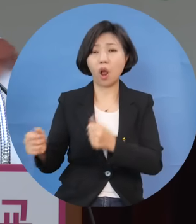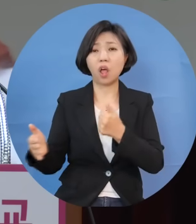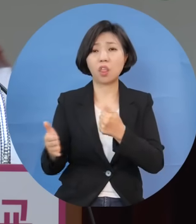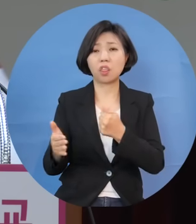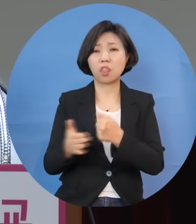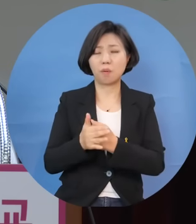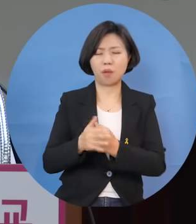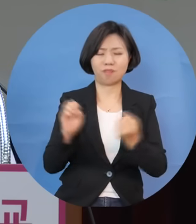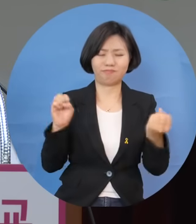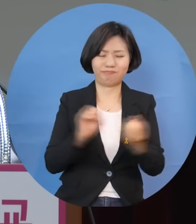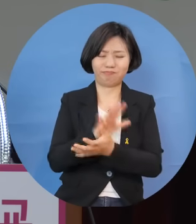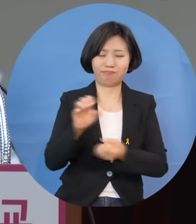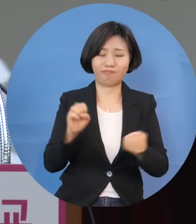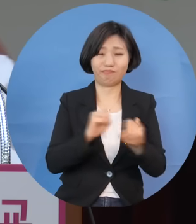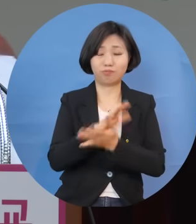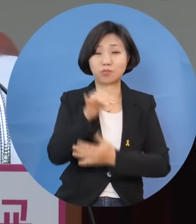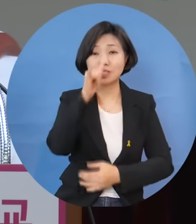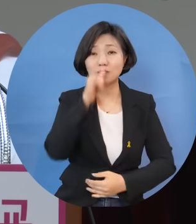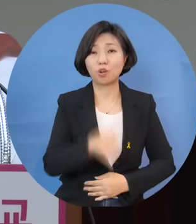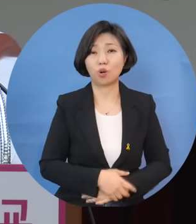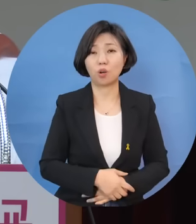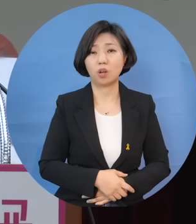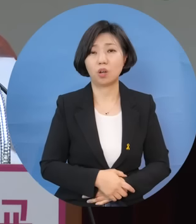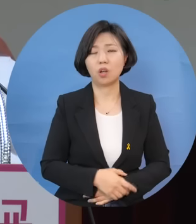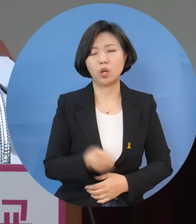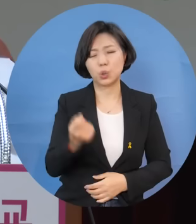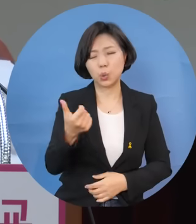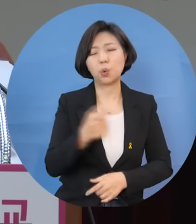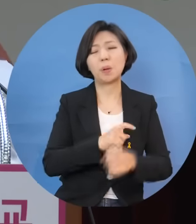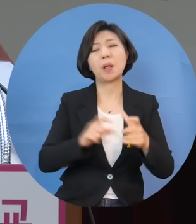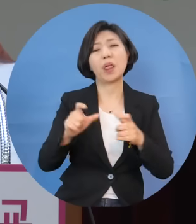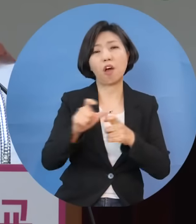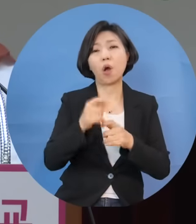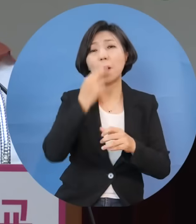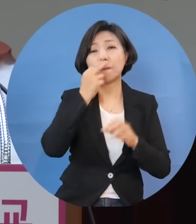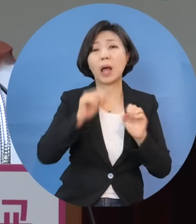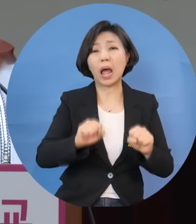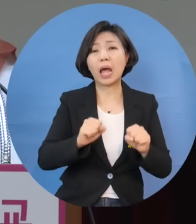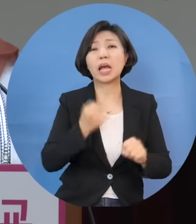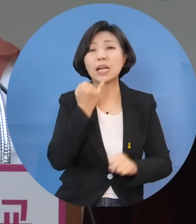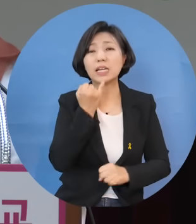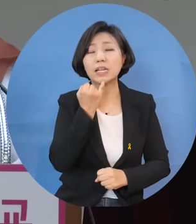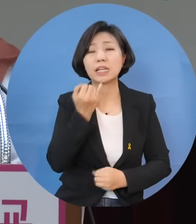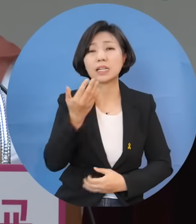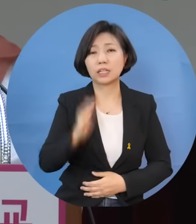그러니까 조금 더 사는 거 정도는 큰 부작용이 없겠지만...